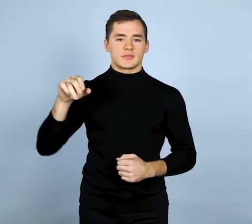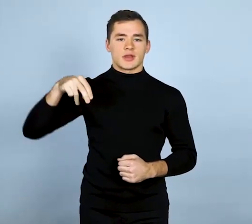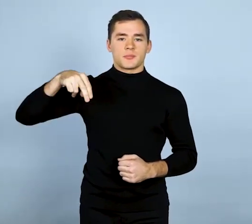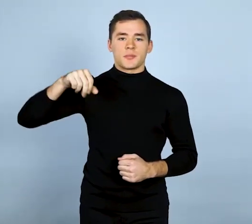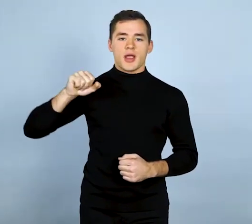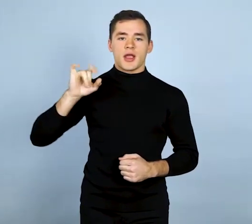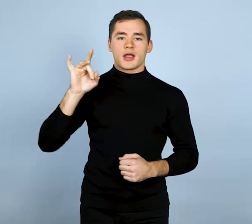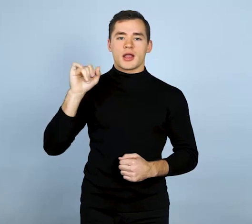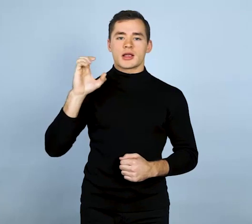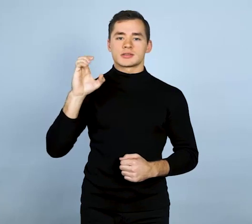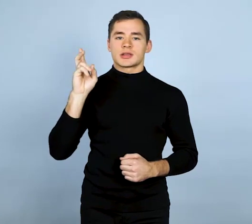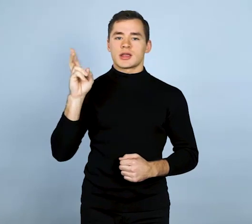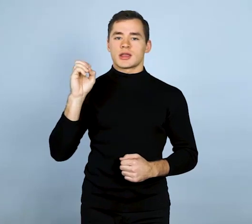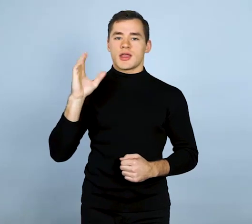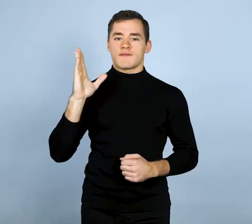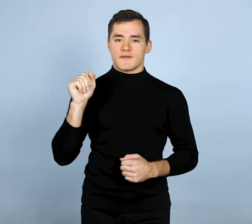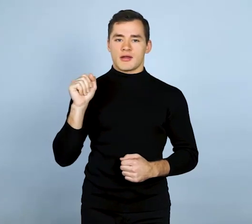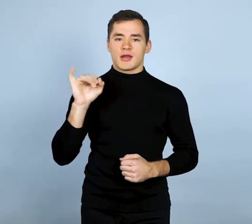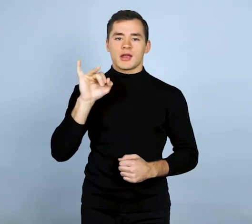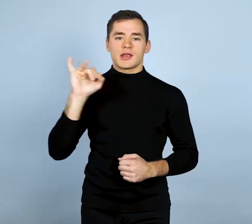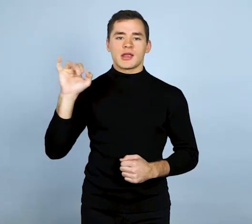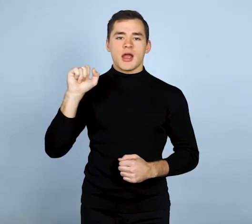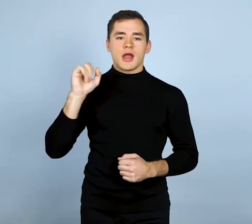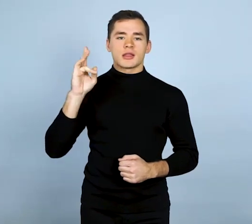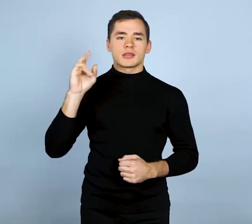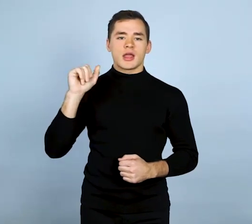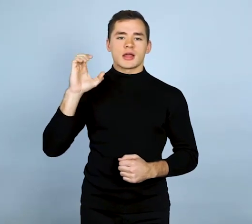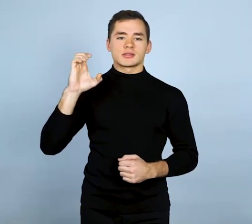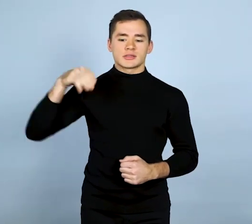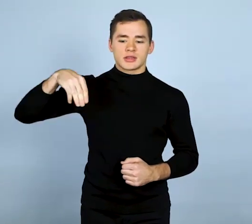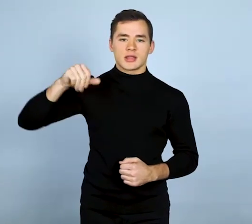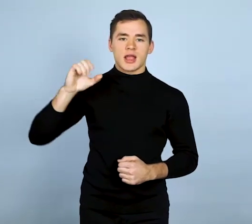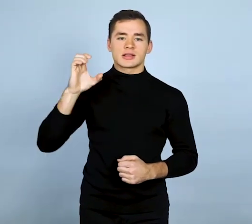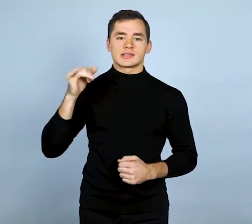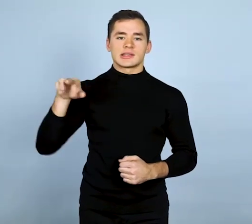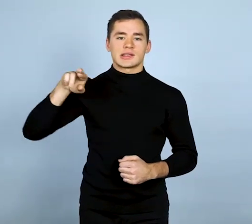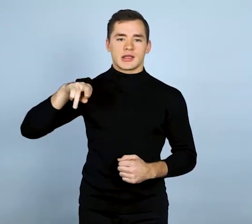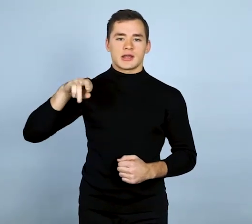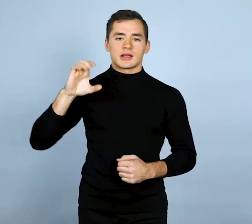Параскева и Анастасия